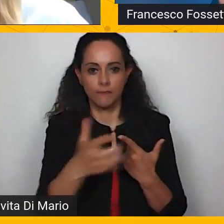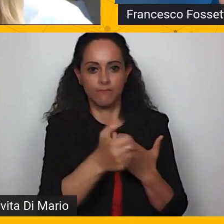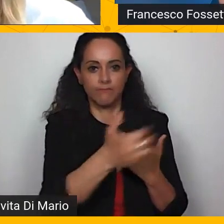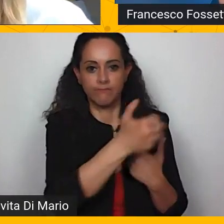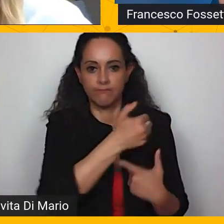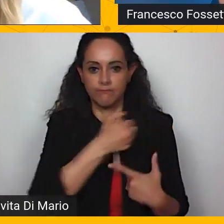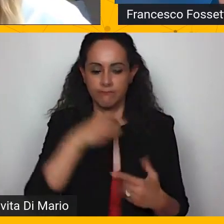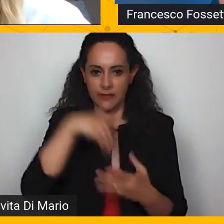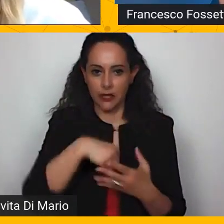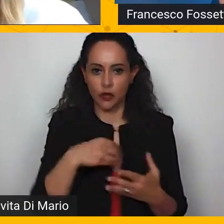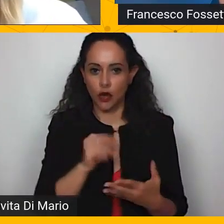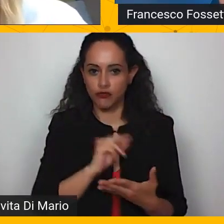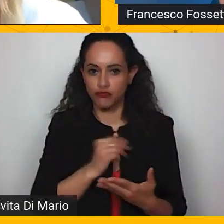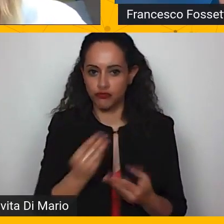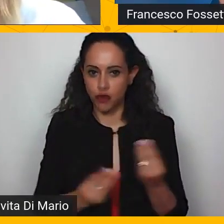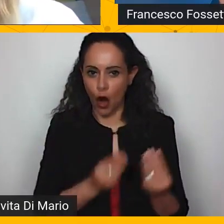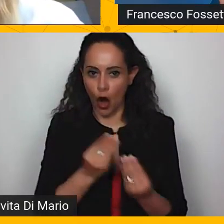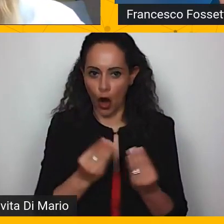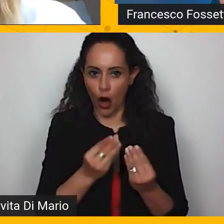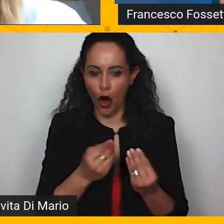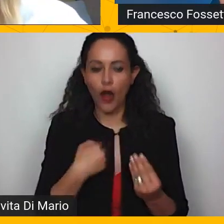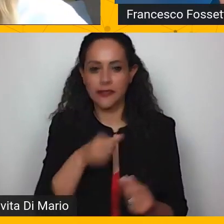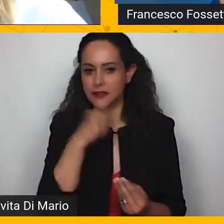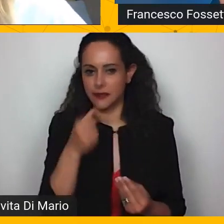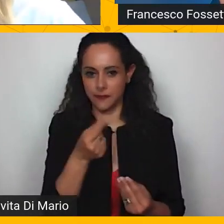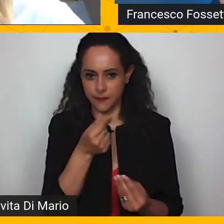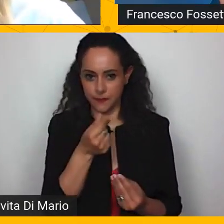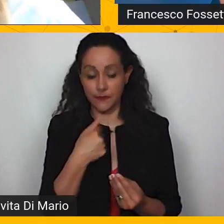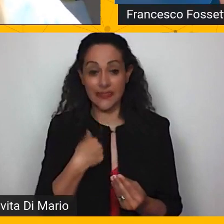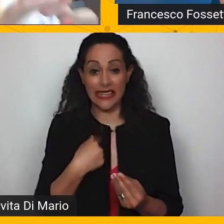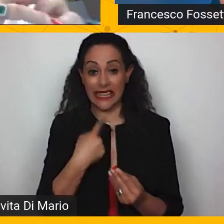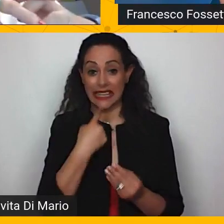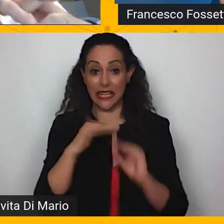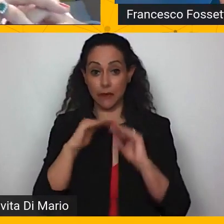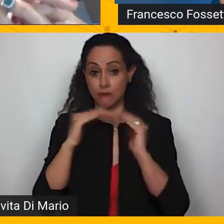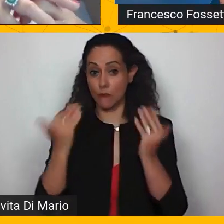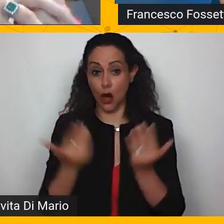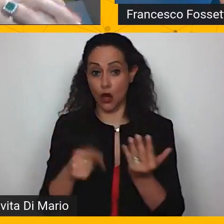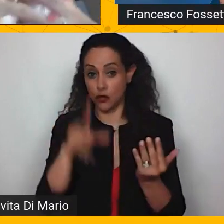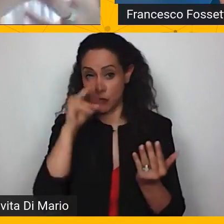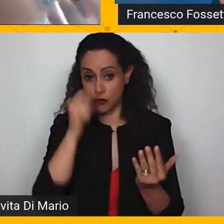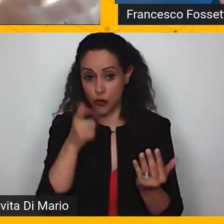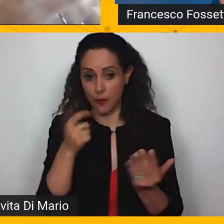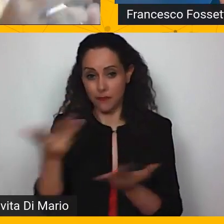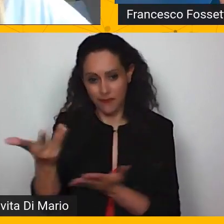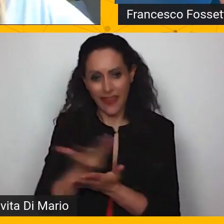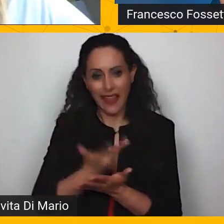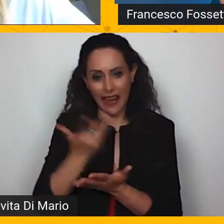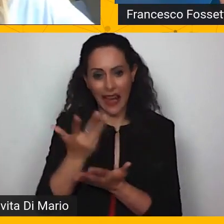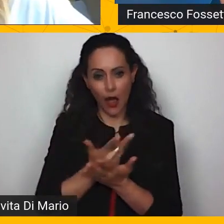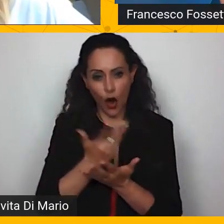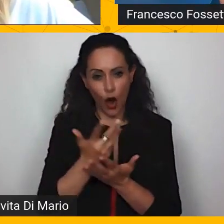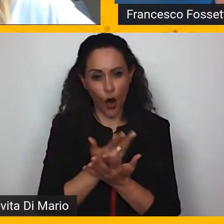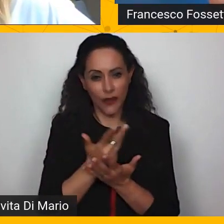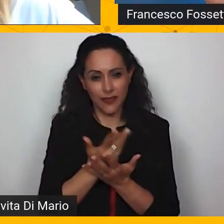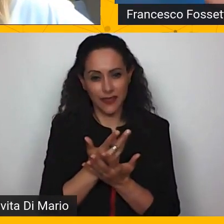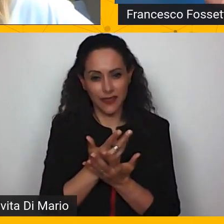cose all'interno del gioco ecco per chi di noi è meno abituato a questo mondo ci racconti